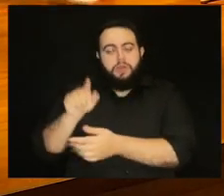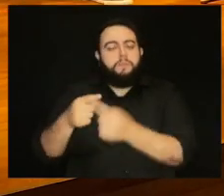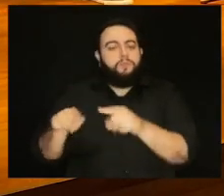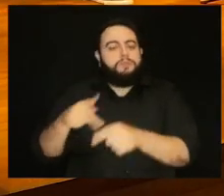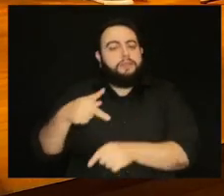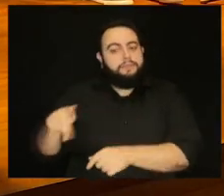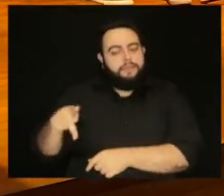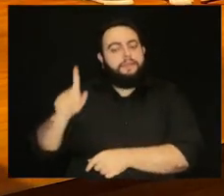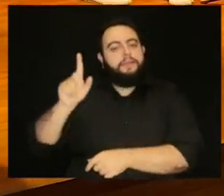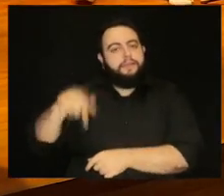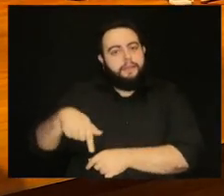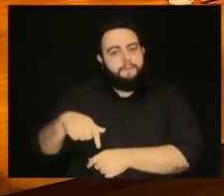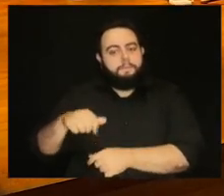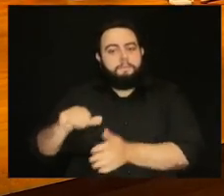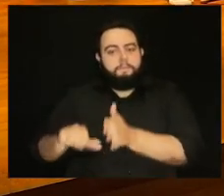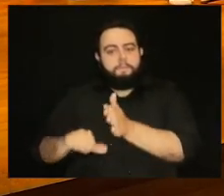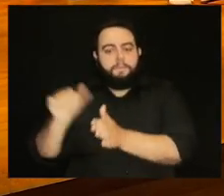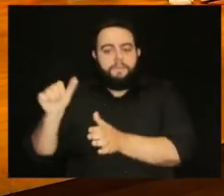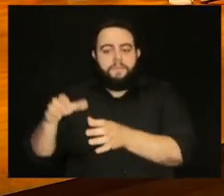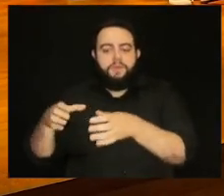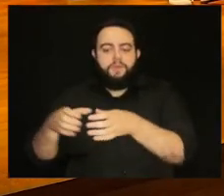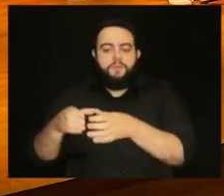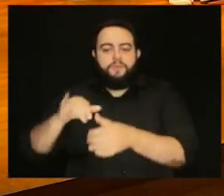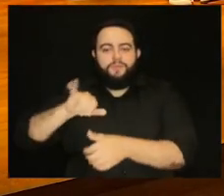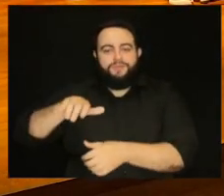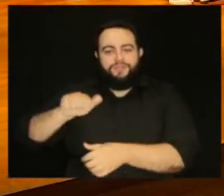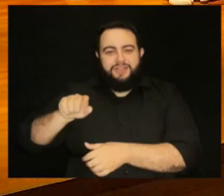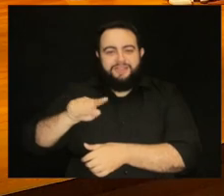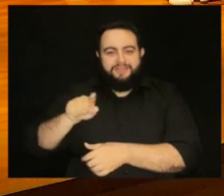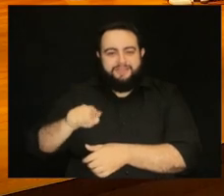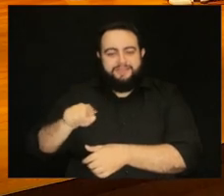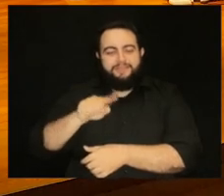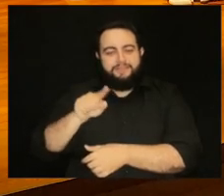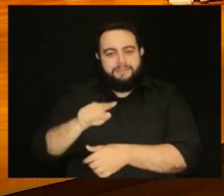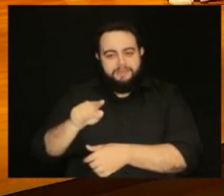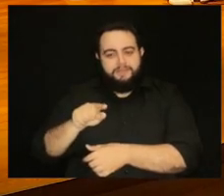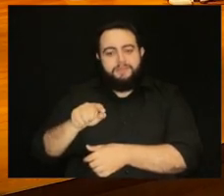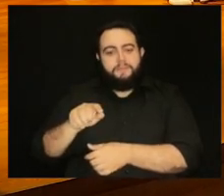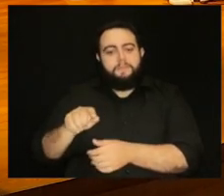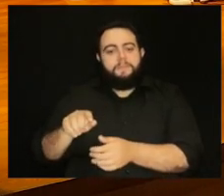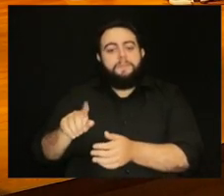a primeira Jazz Band de Porto Alegre, que era o Espia Só, que é a música chamada Espia